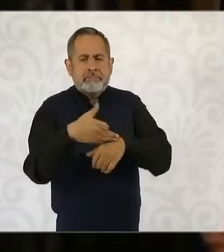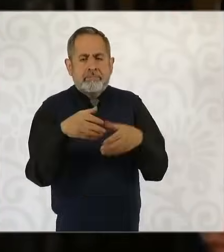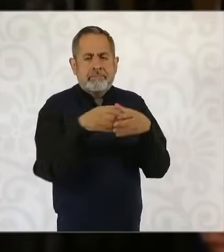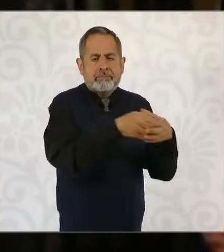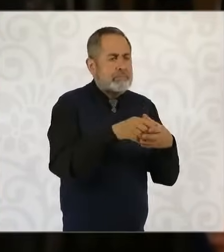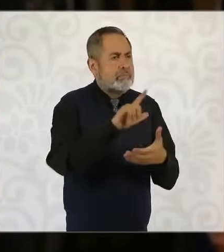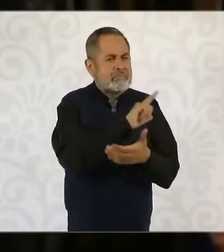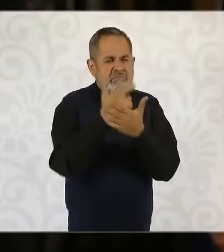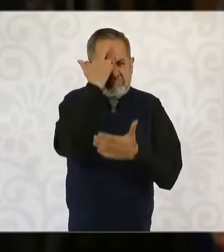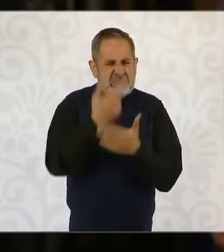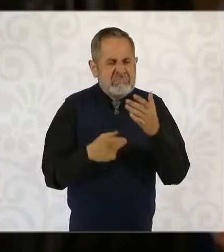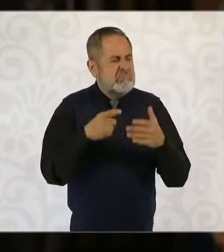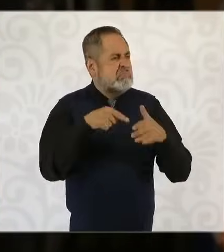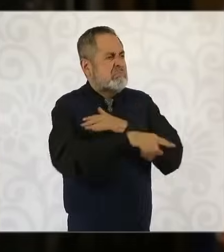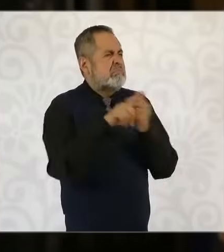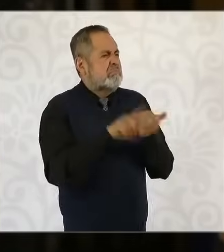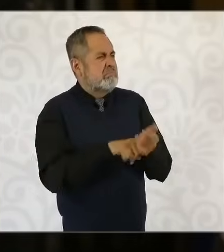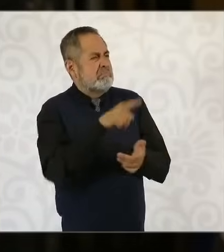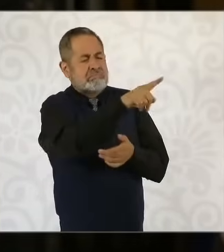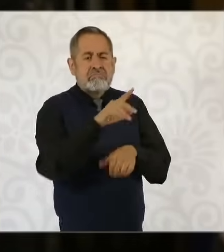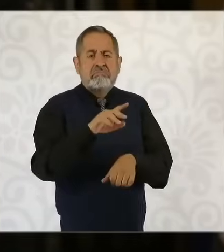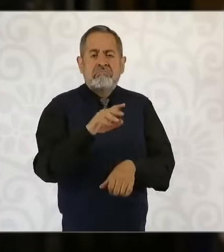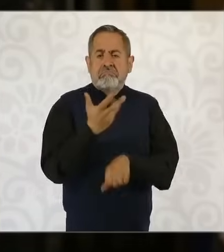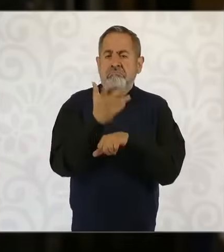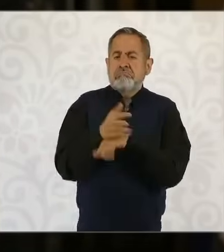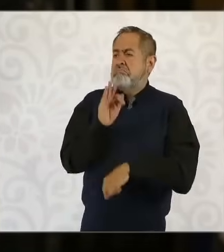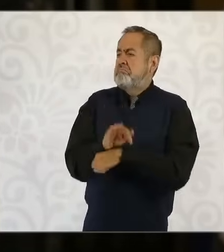delincuente bajo el sistema Parole mientras su gobierno tiene que seguir combatiendo la